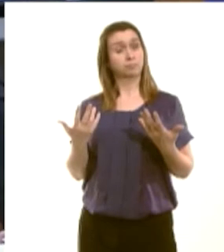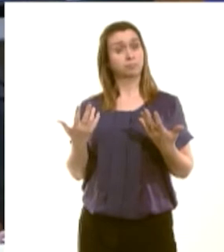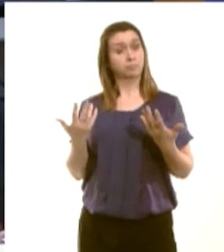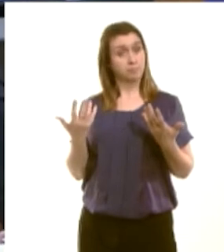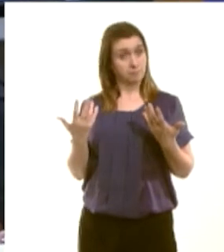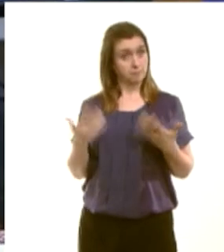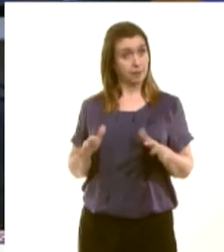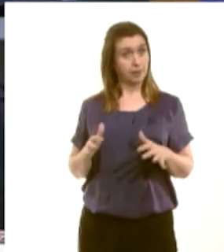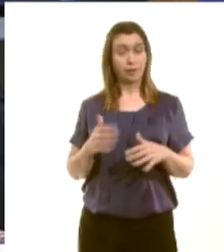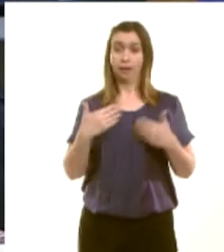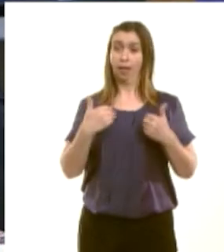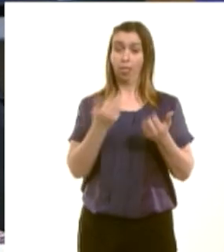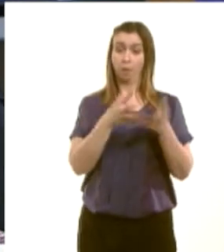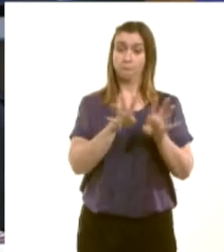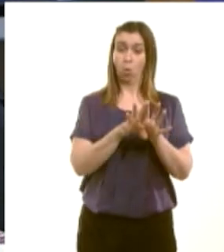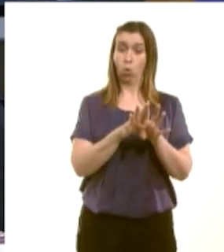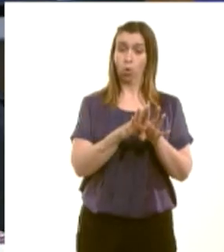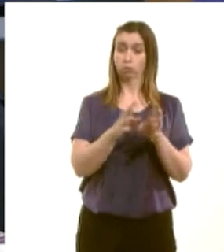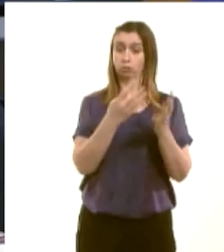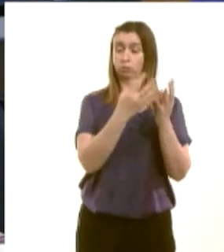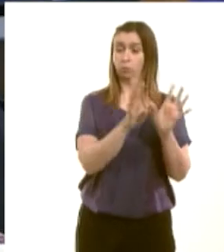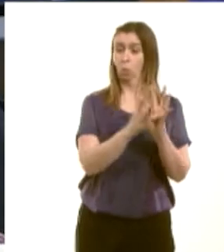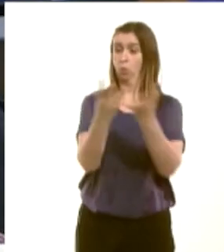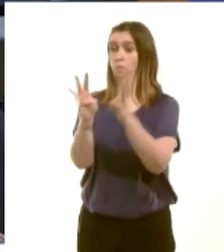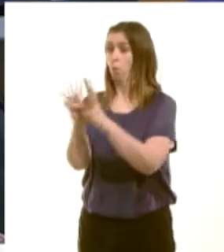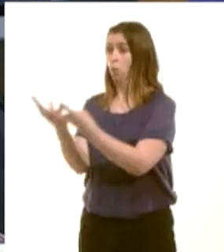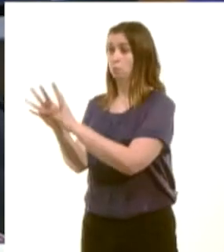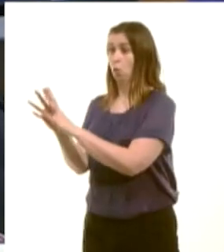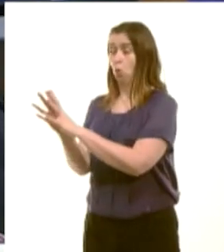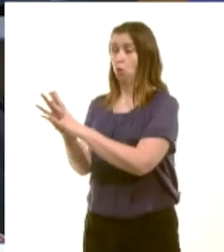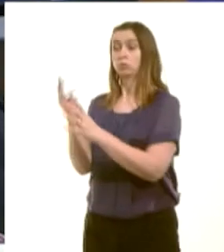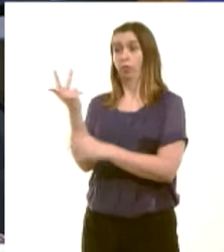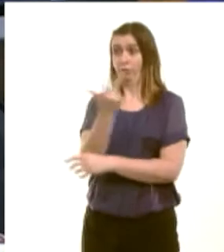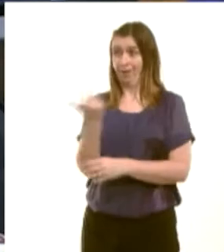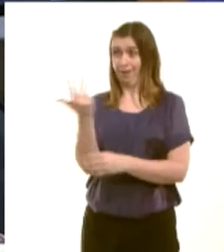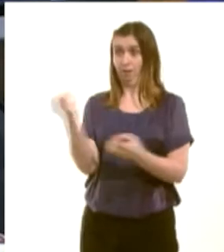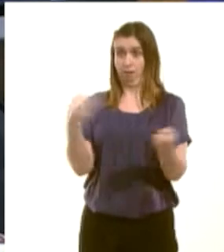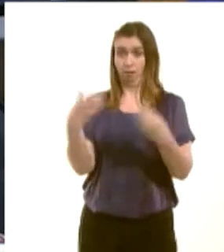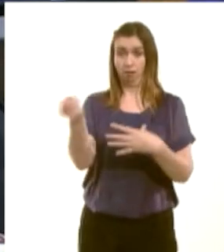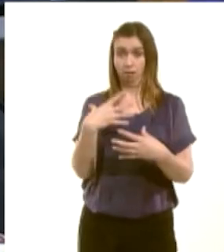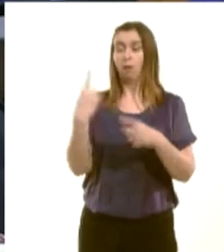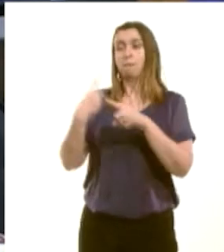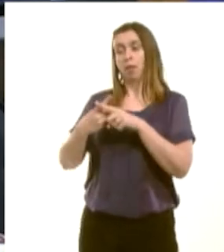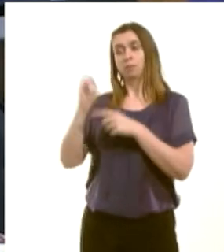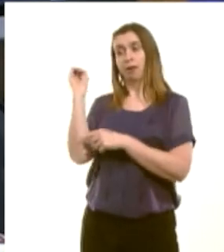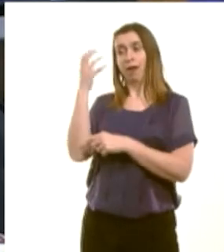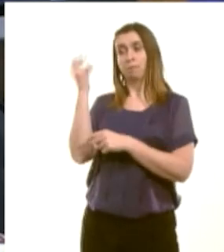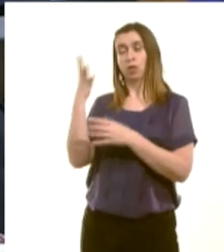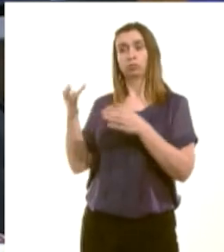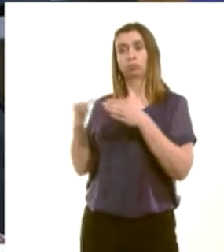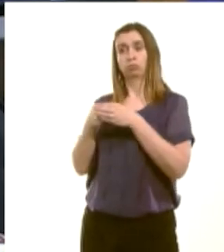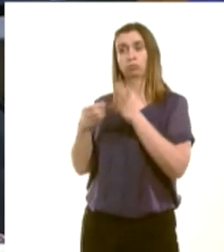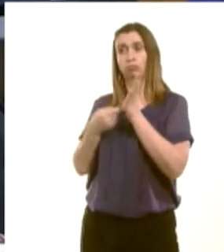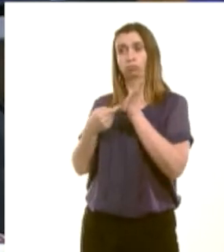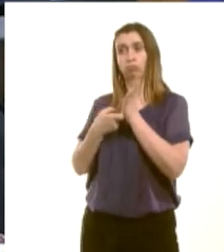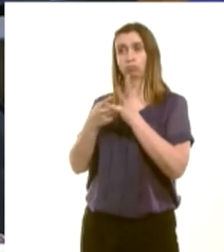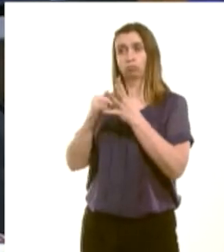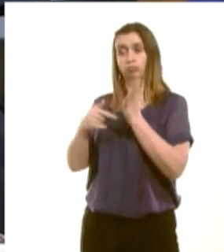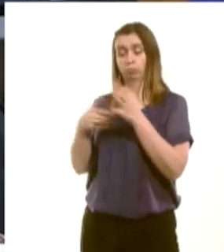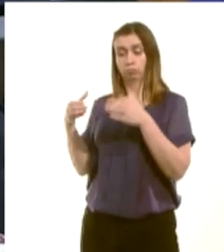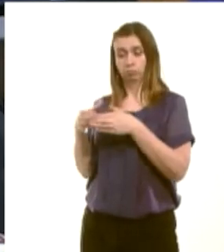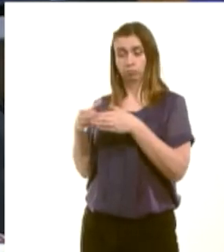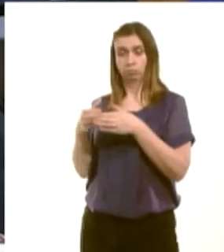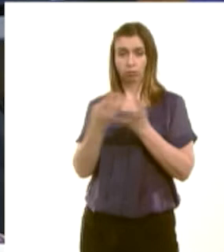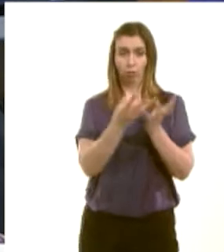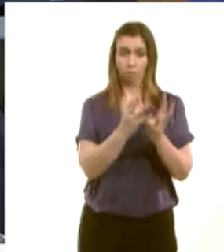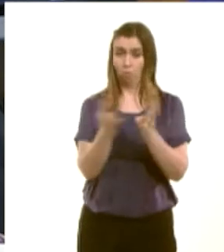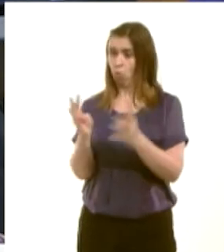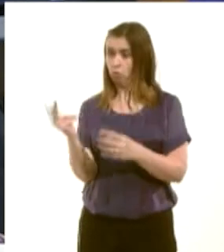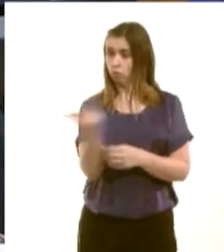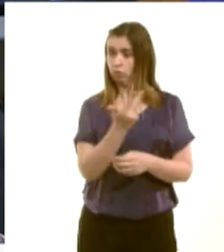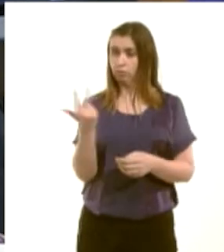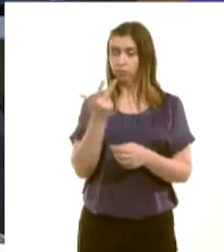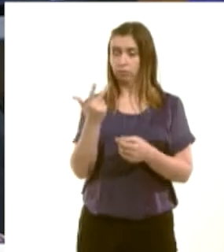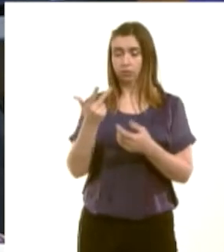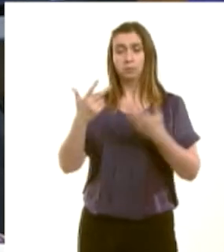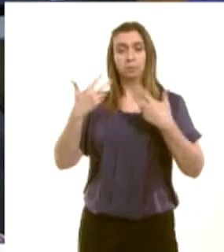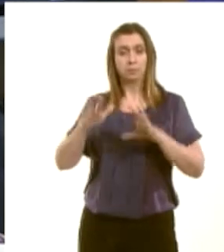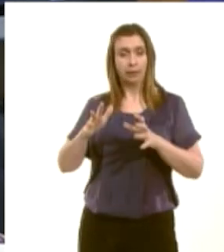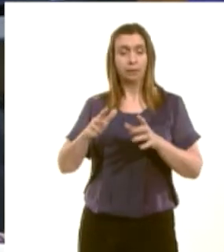cael ei ddodi yn ei le gan yr astudiaeth ei hunan, ac, wrth gwrs, maeír Gweinidog yn